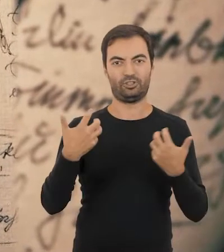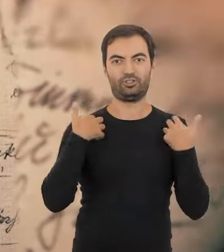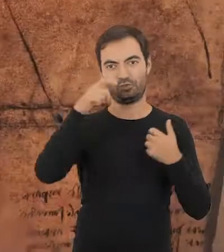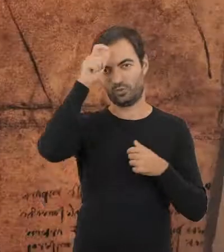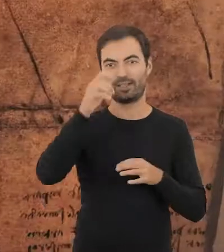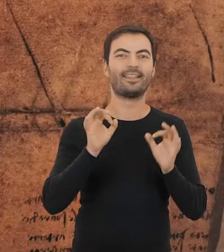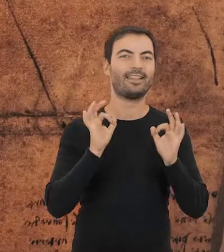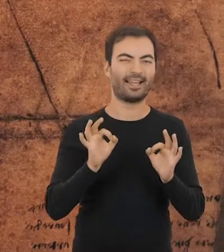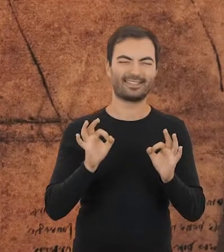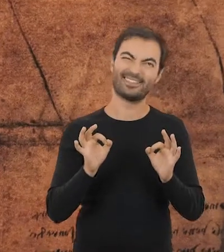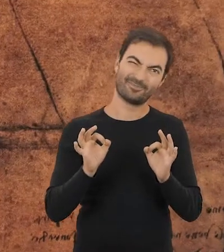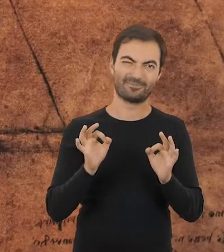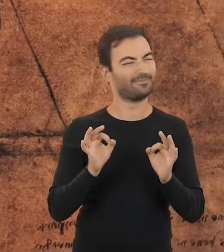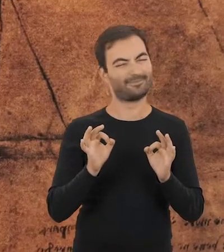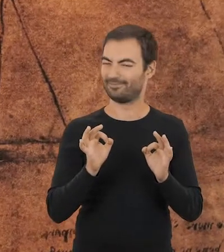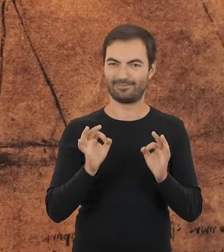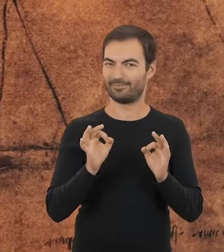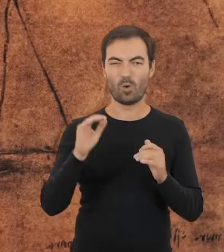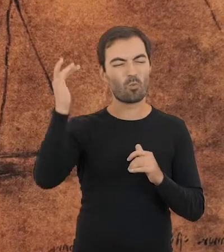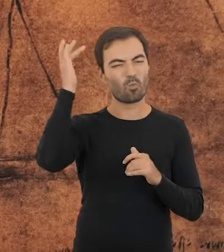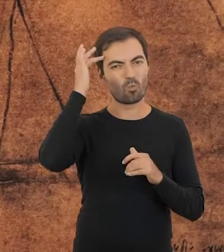Dzisiaj chyba byśmy powiedzieli, że to raczej jest mózg.